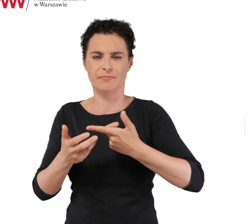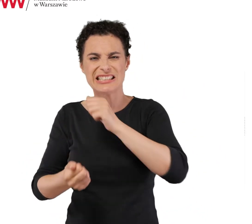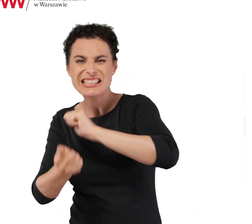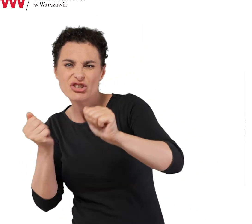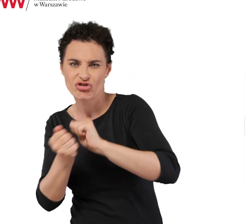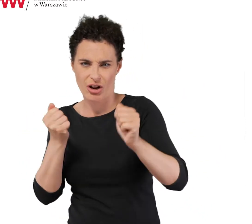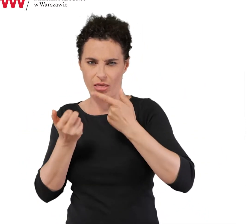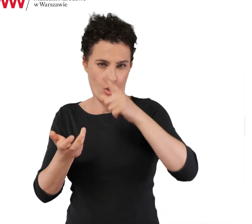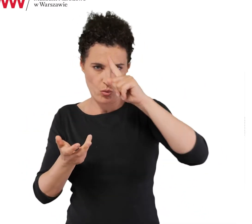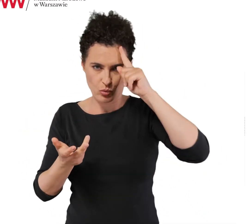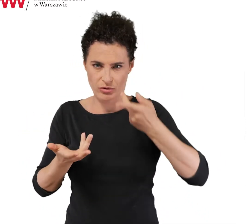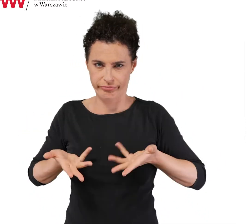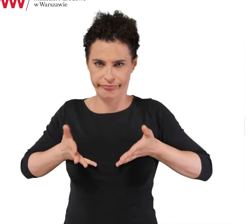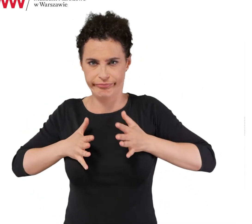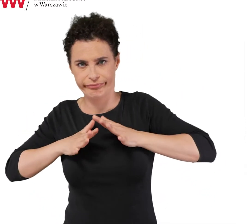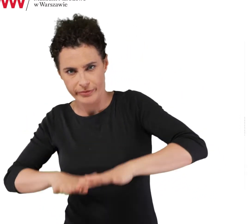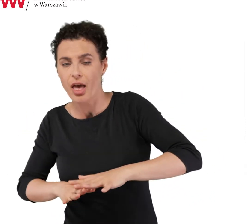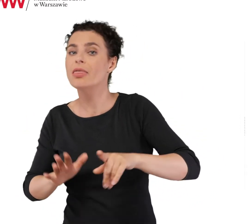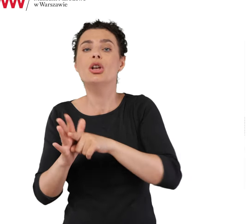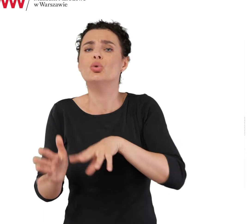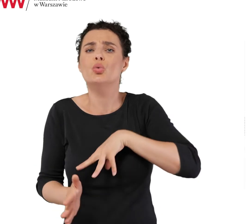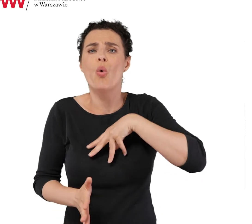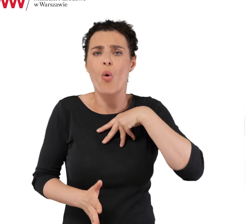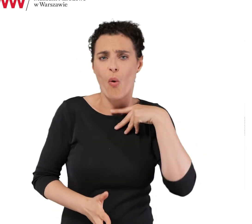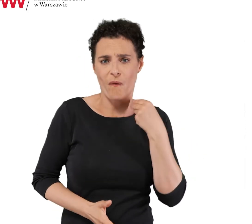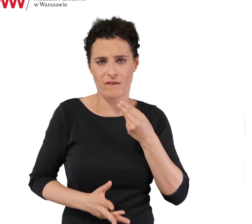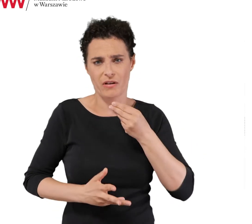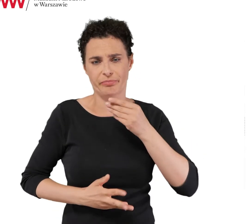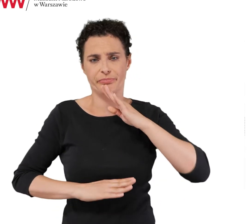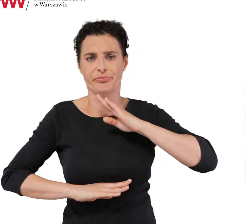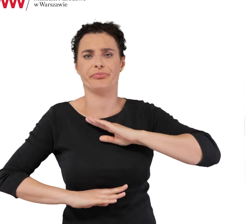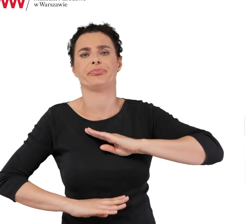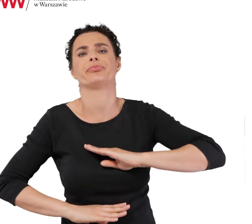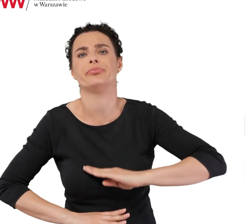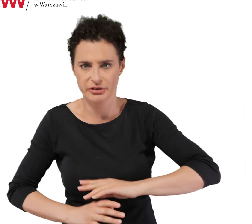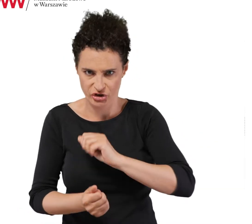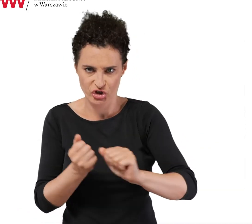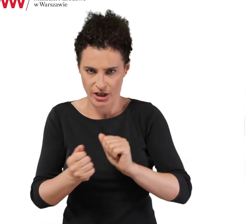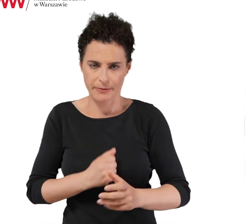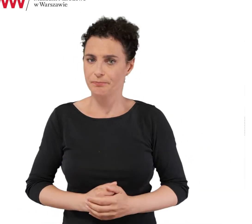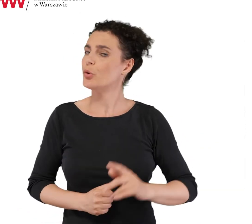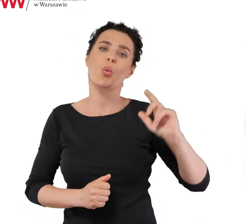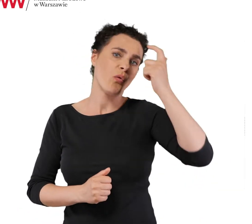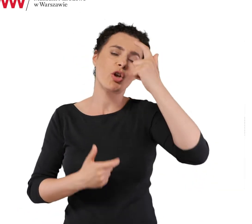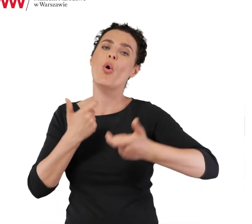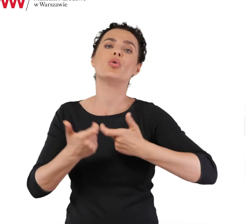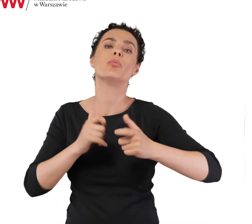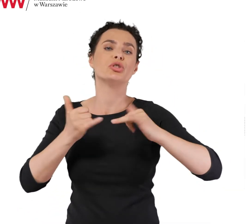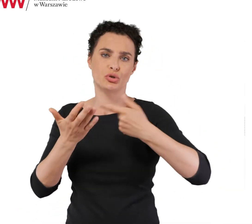które nierzadko postrzegali w kategoriach degradacji duchowej. Najchętniej uprawiali portret